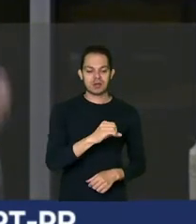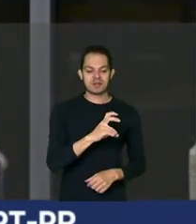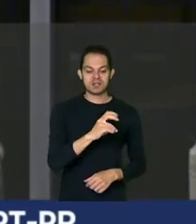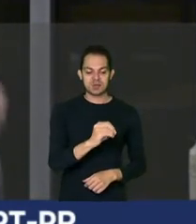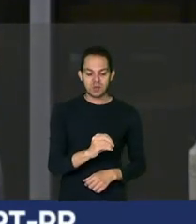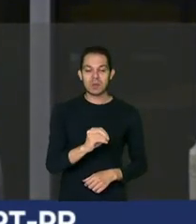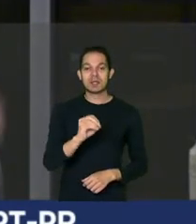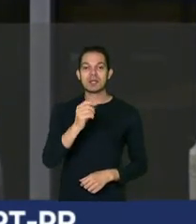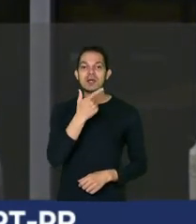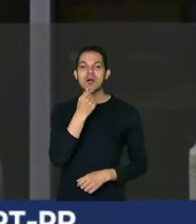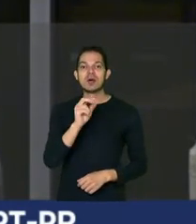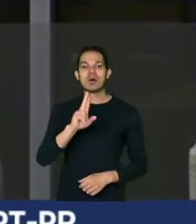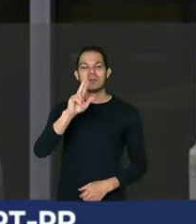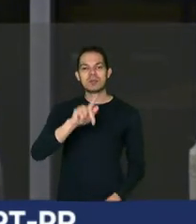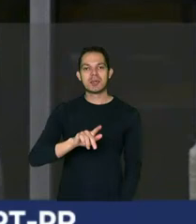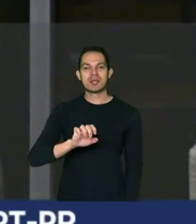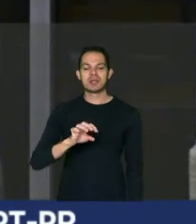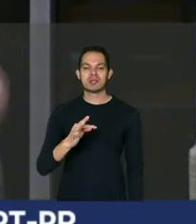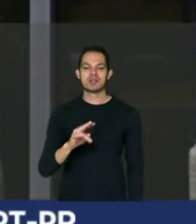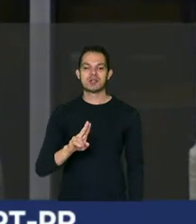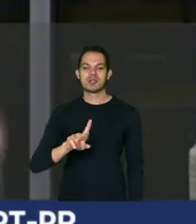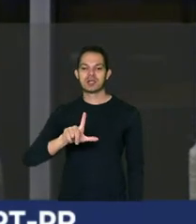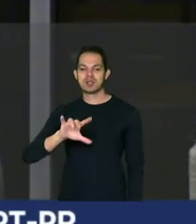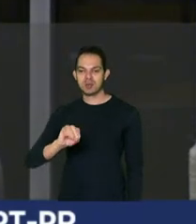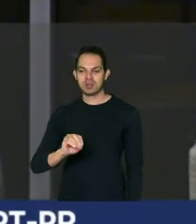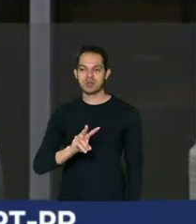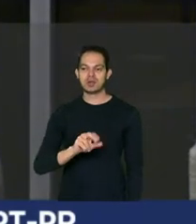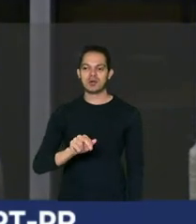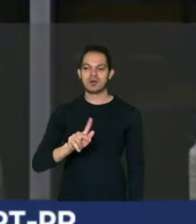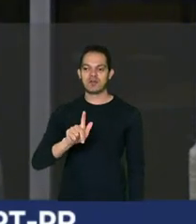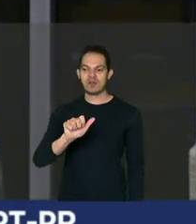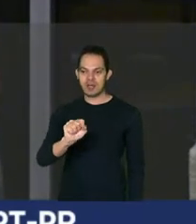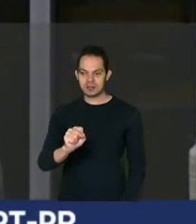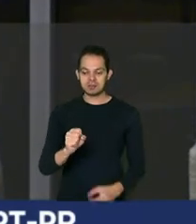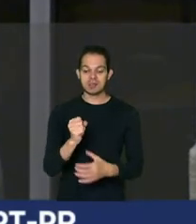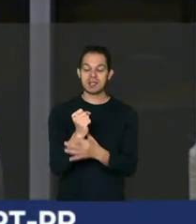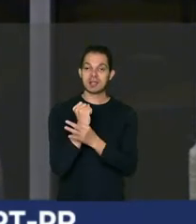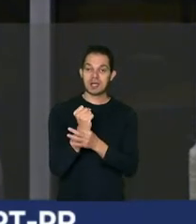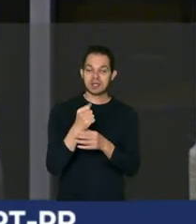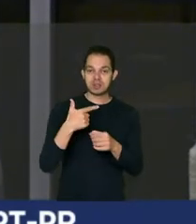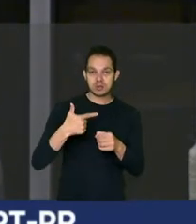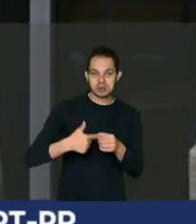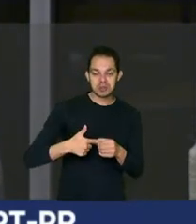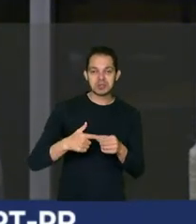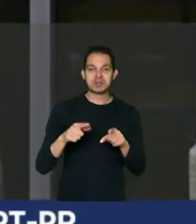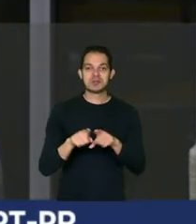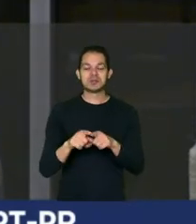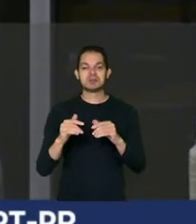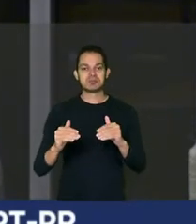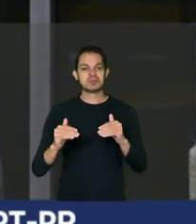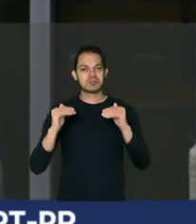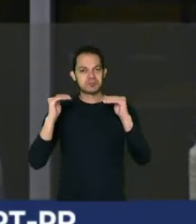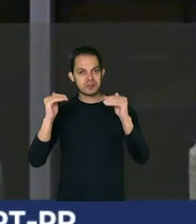POR GETÚLIO VARGAS PARA GARANTIR A EXTRAÇÃO DO PETRÓLEO E GARANTIR COMBUSTÍVEL PARA ESSE PAÍS, GARANTIR A SOBERANIA E NOSSO